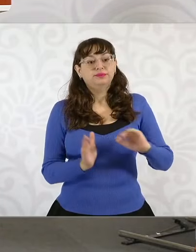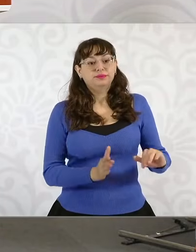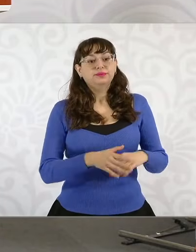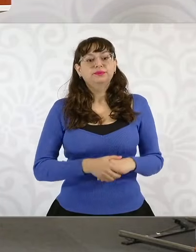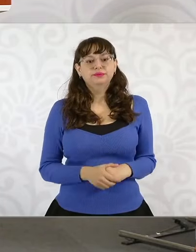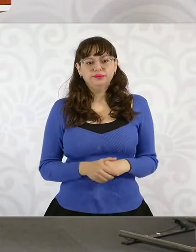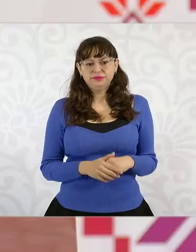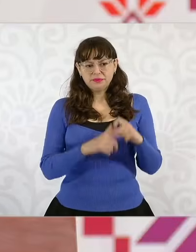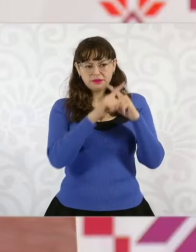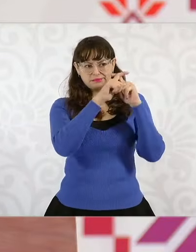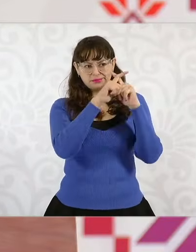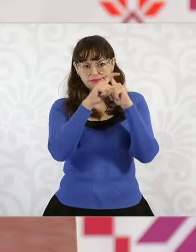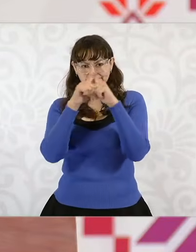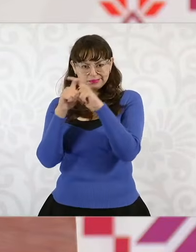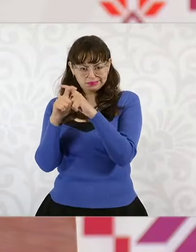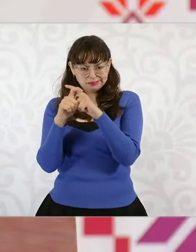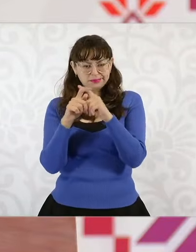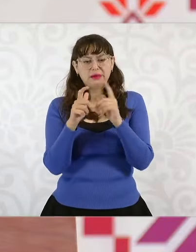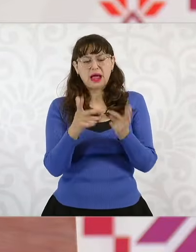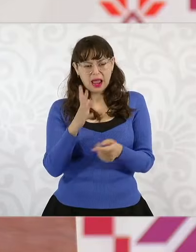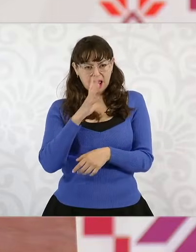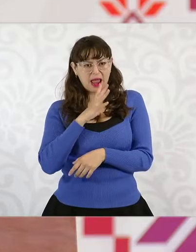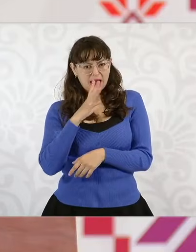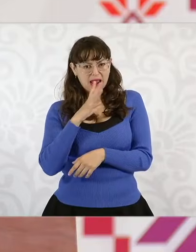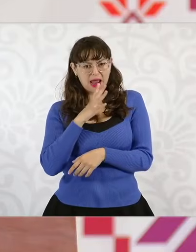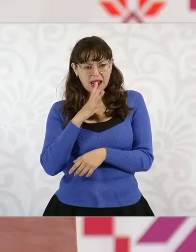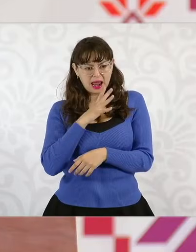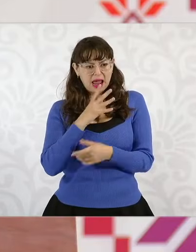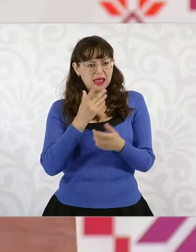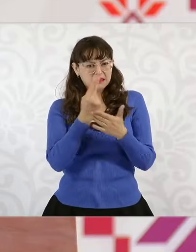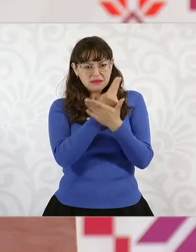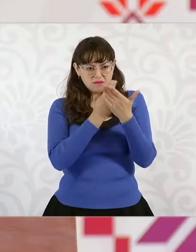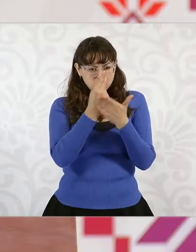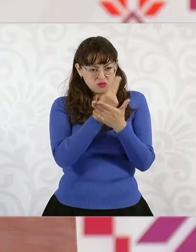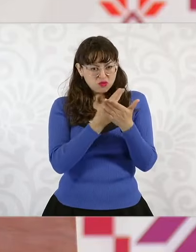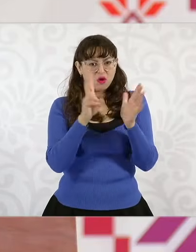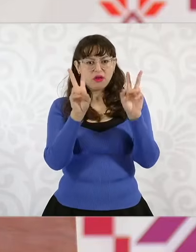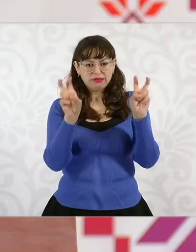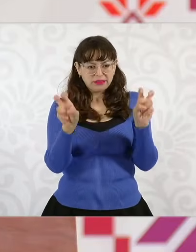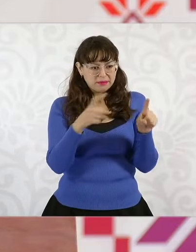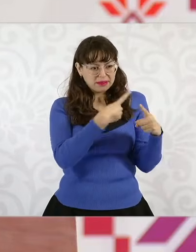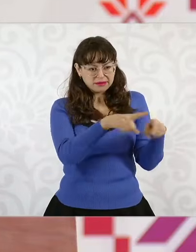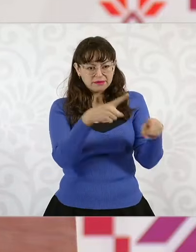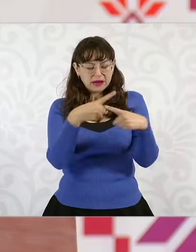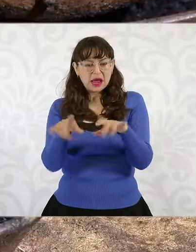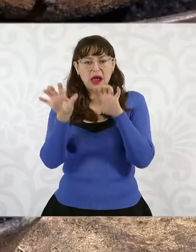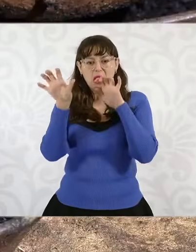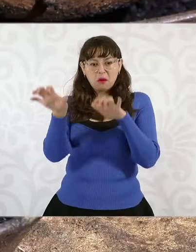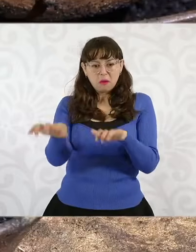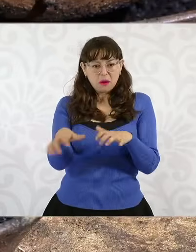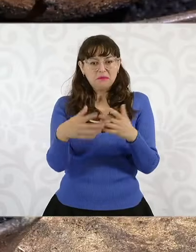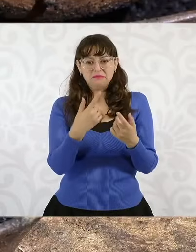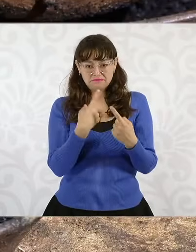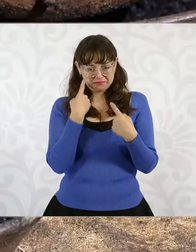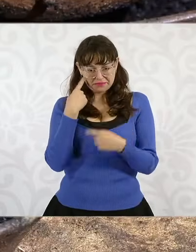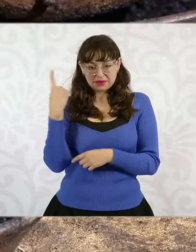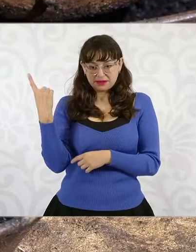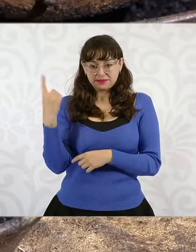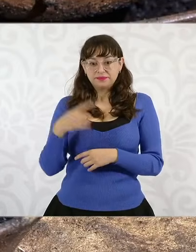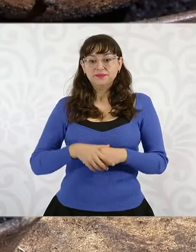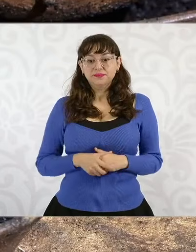hemos encontrado sobre todo jaguares decolotes, representaciones humanas y